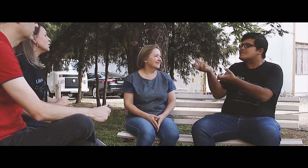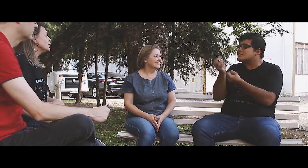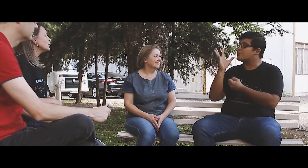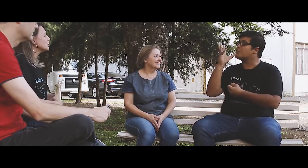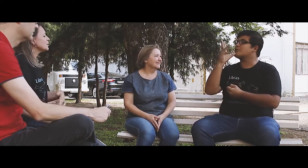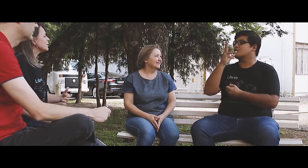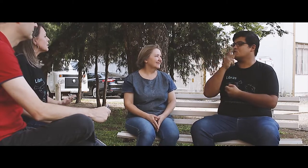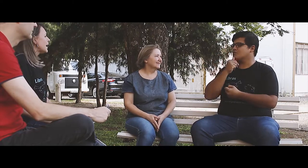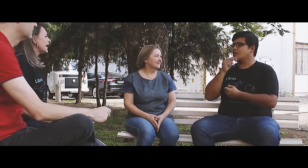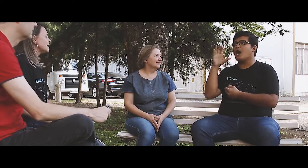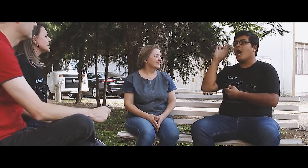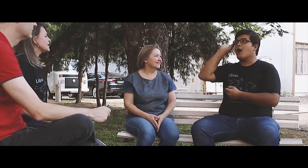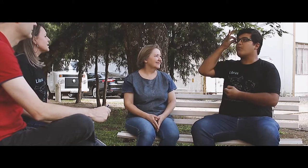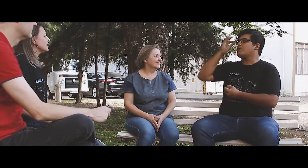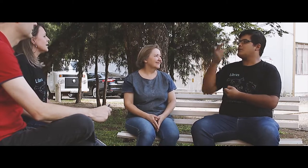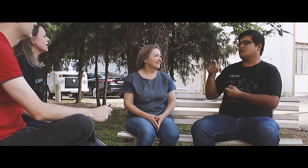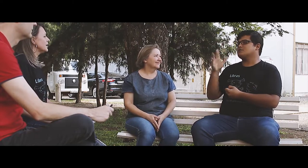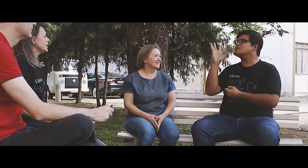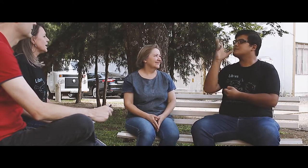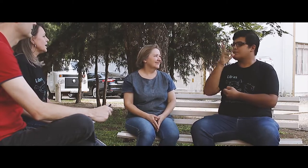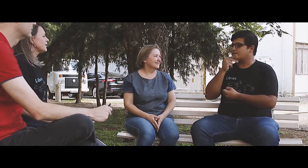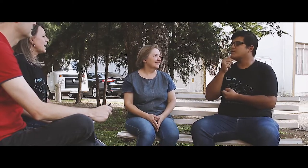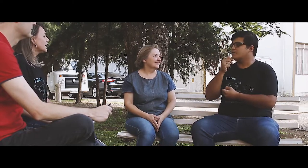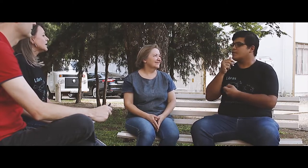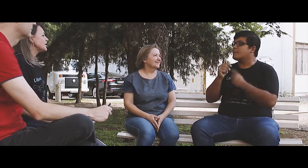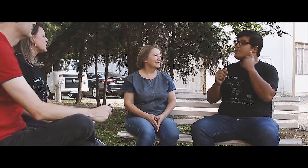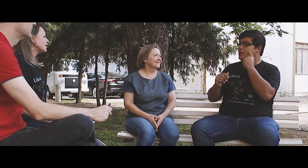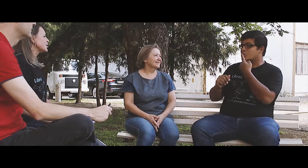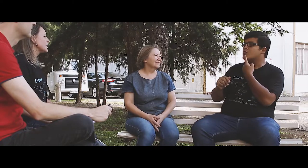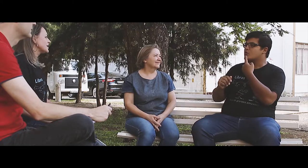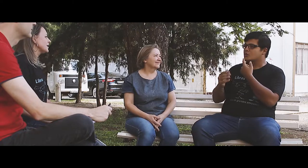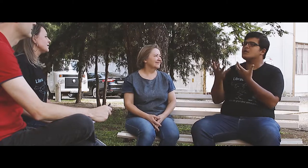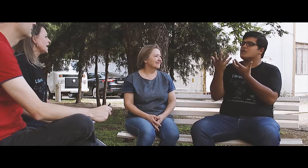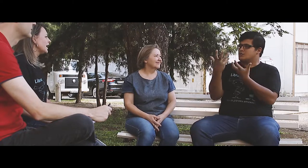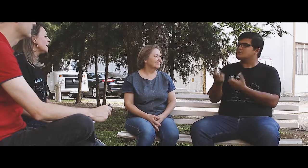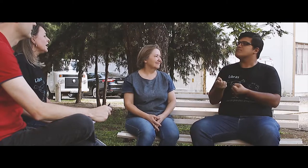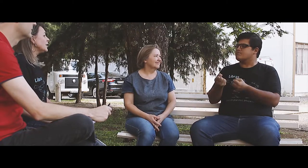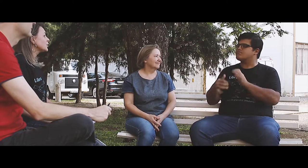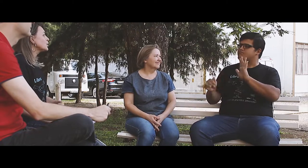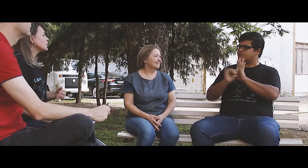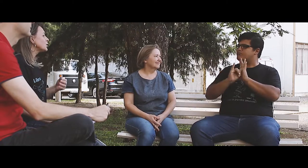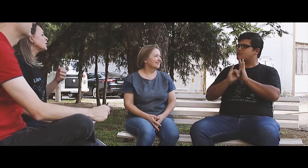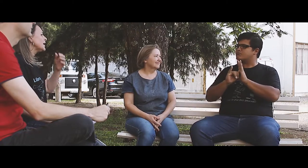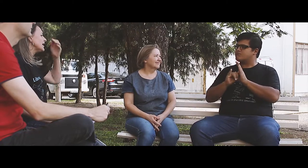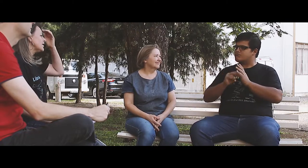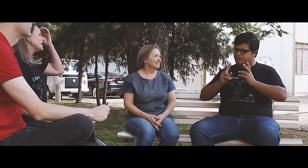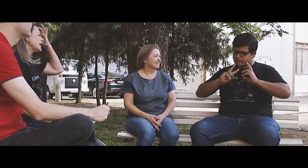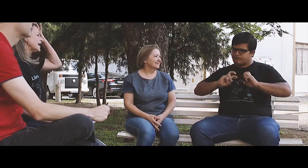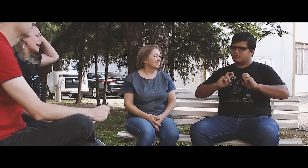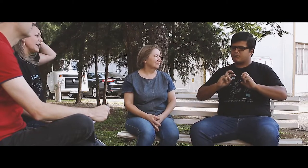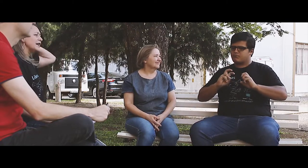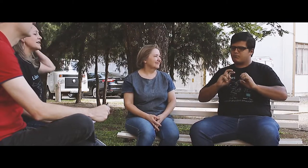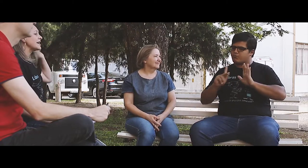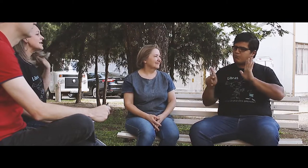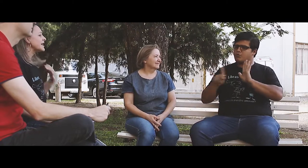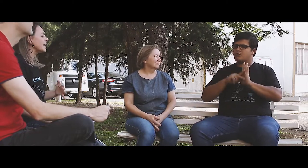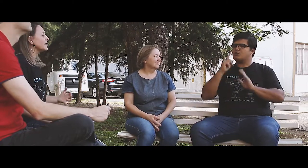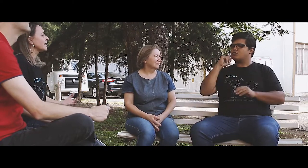mundo mais falante digamos assim né? E o surdo ele na verdade ele se aceita ele